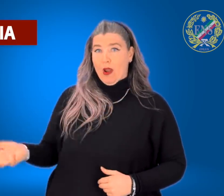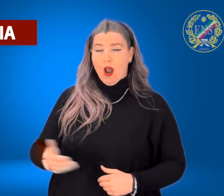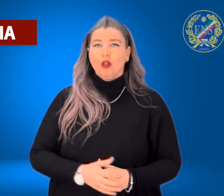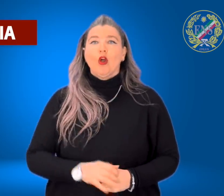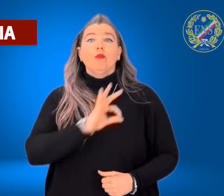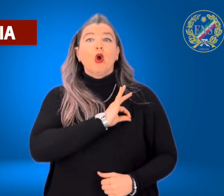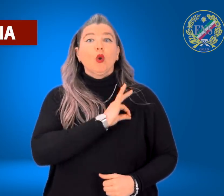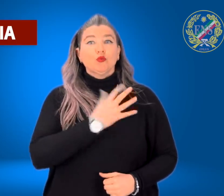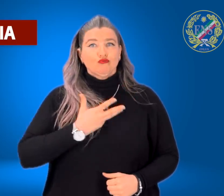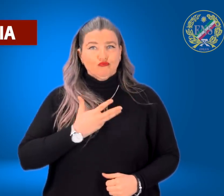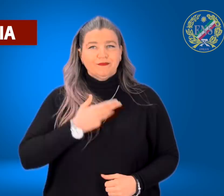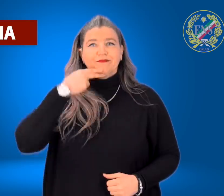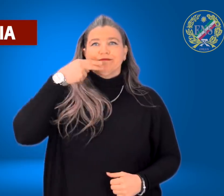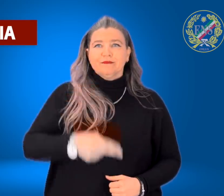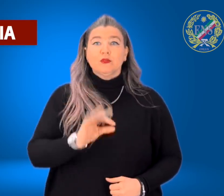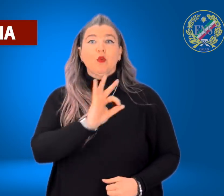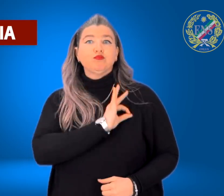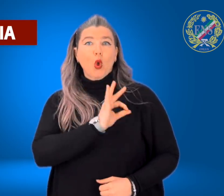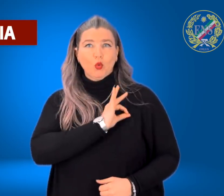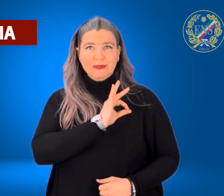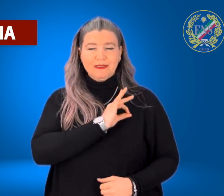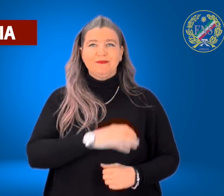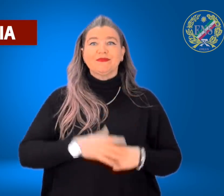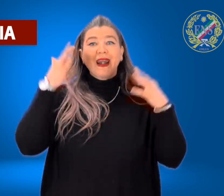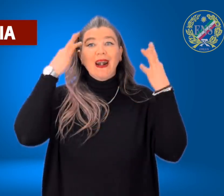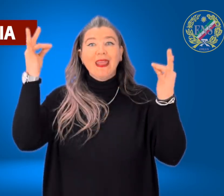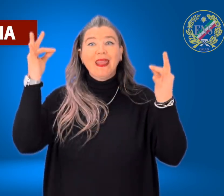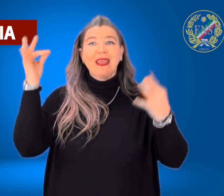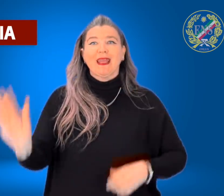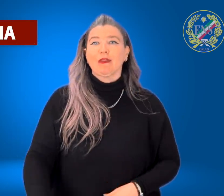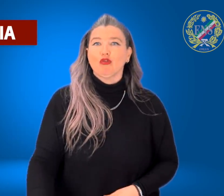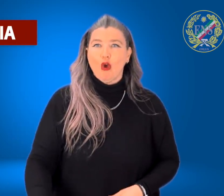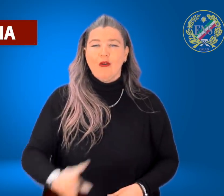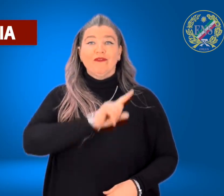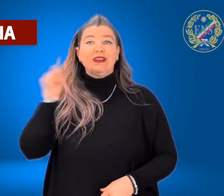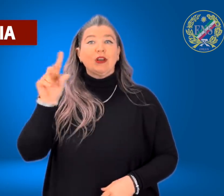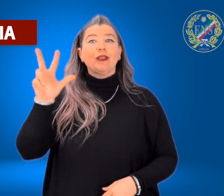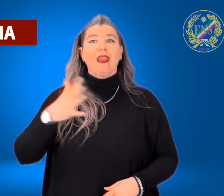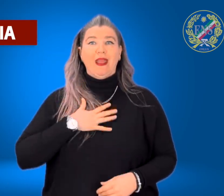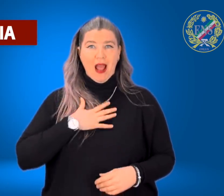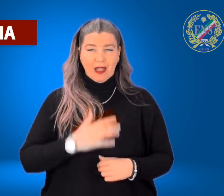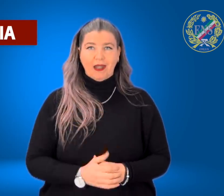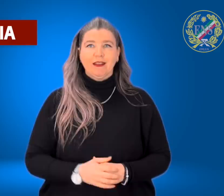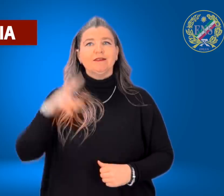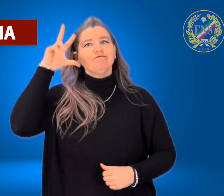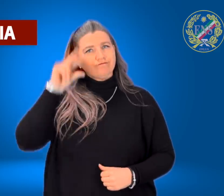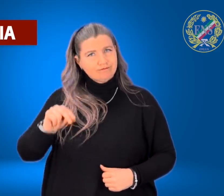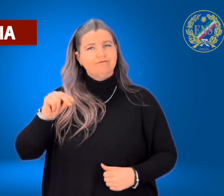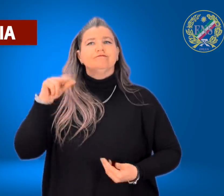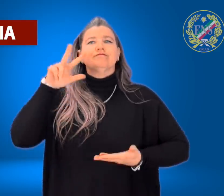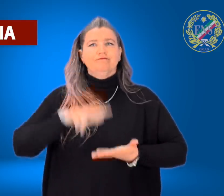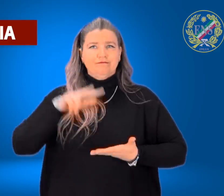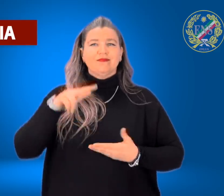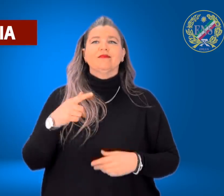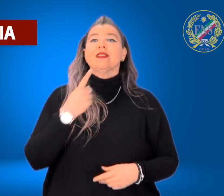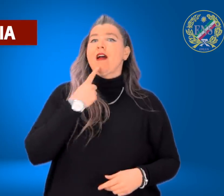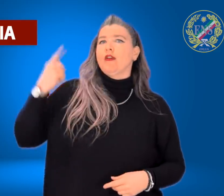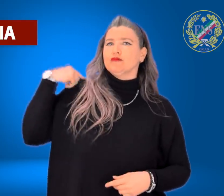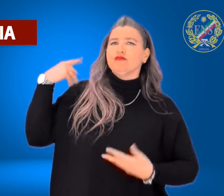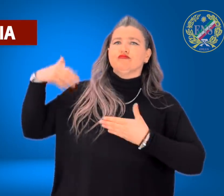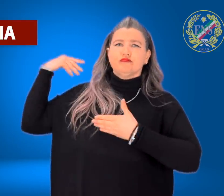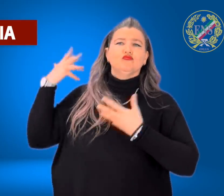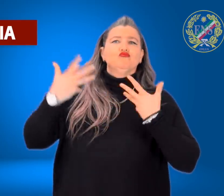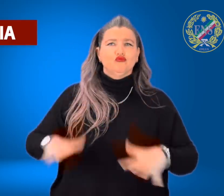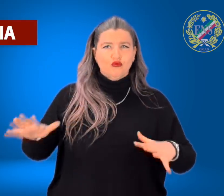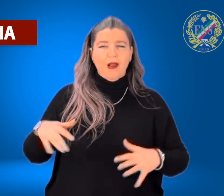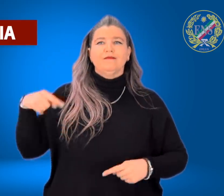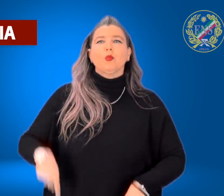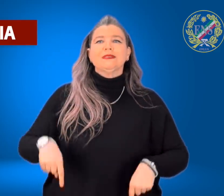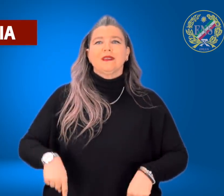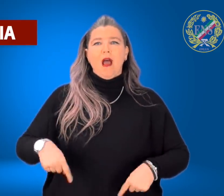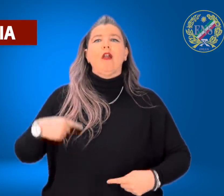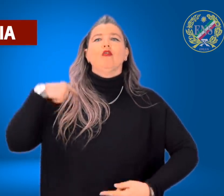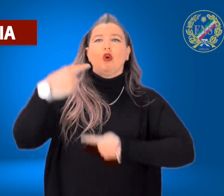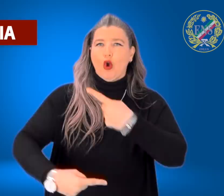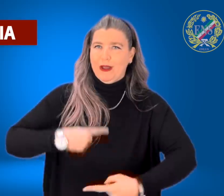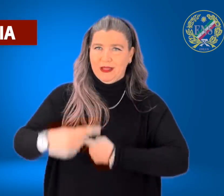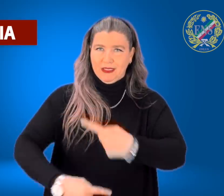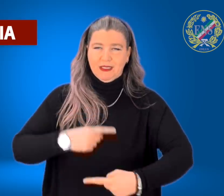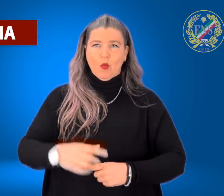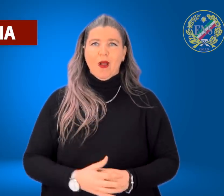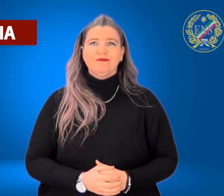Confermato anche il bonus nido a partire dal 1 ° gennaio 2020